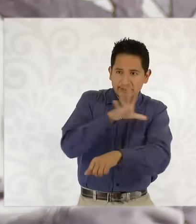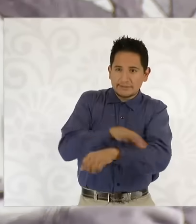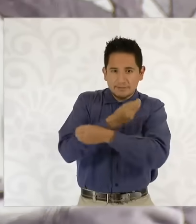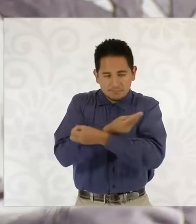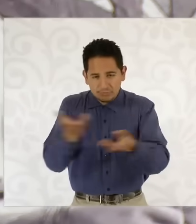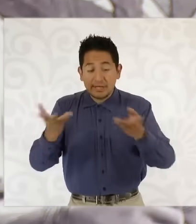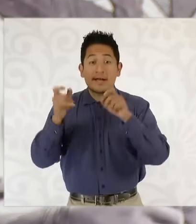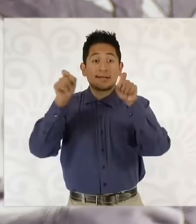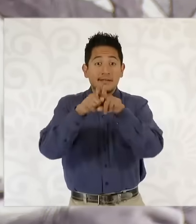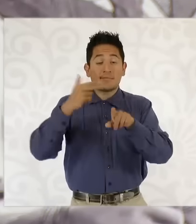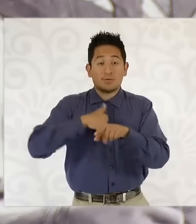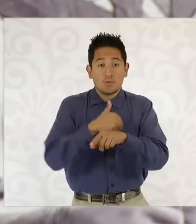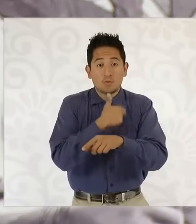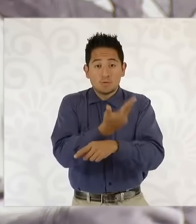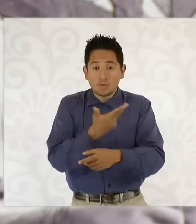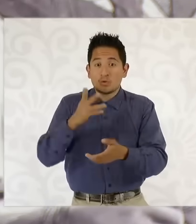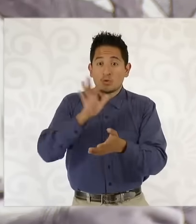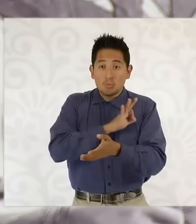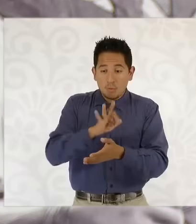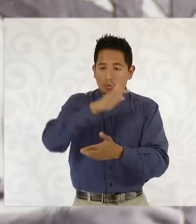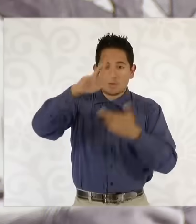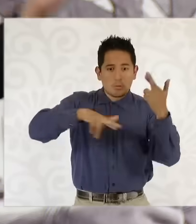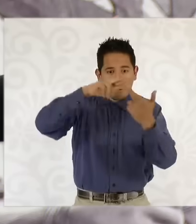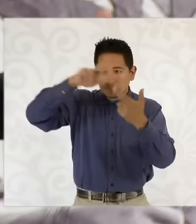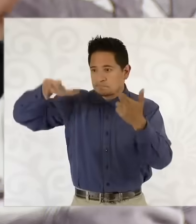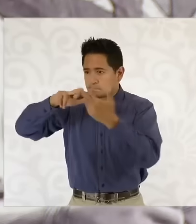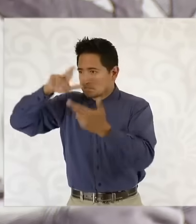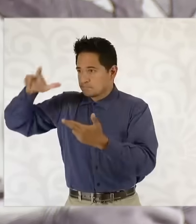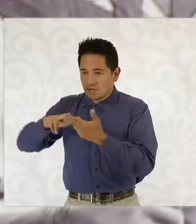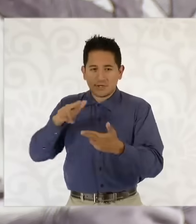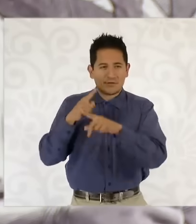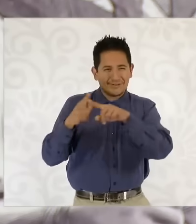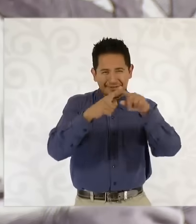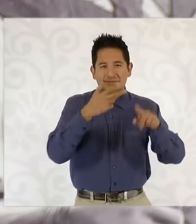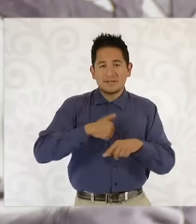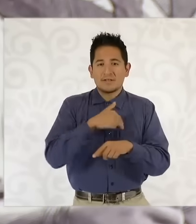impulsar el desarrollo regional mediante a este acceso de energía confiable asqu